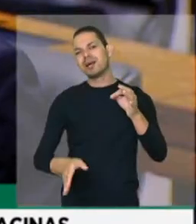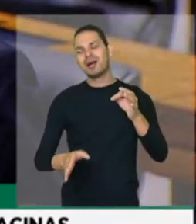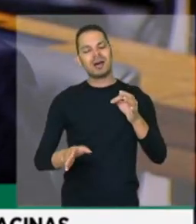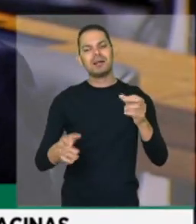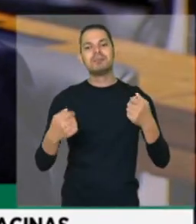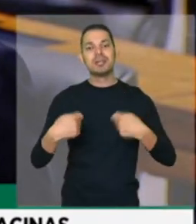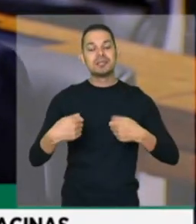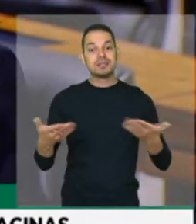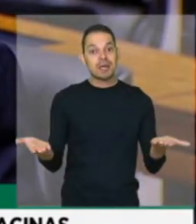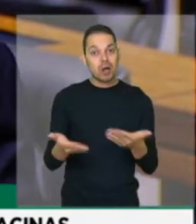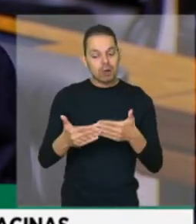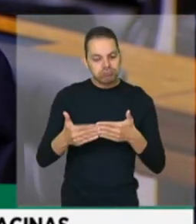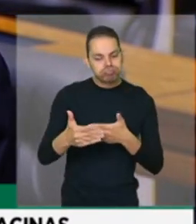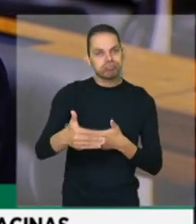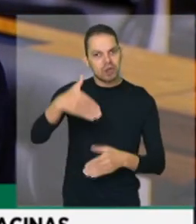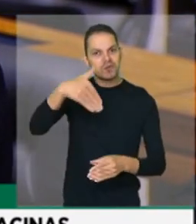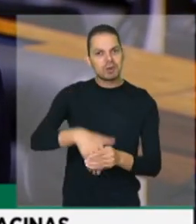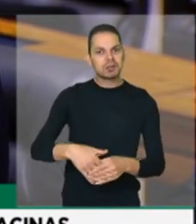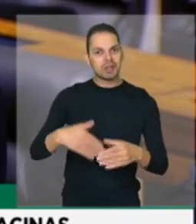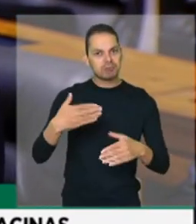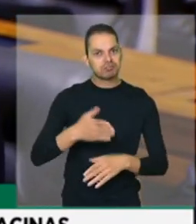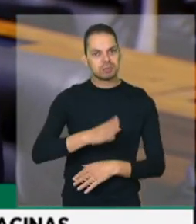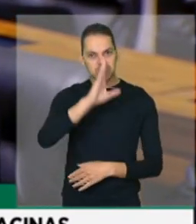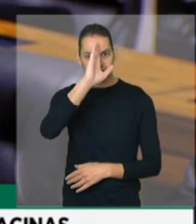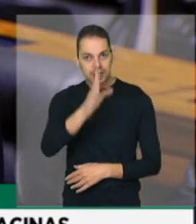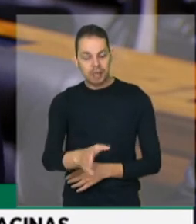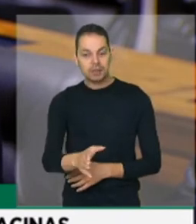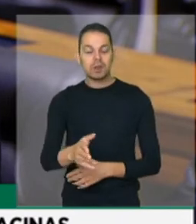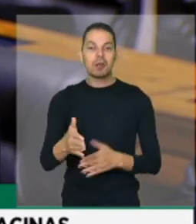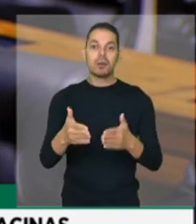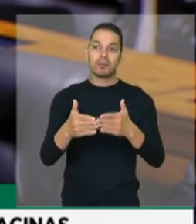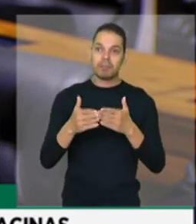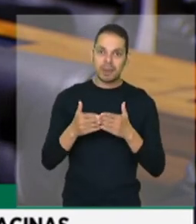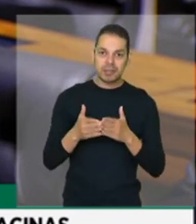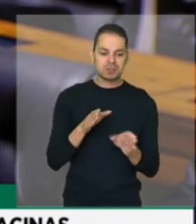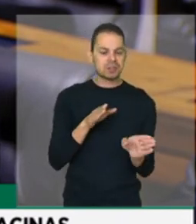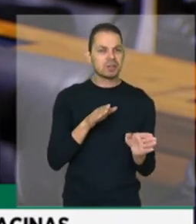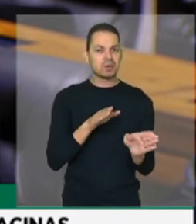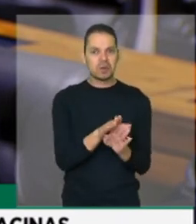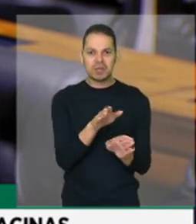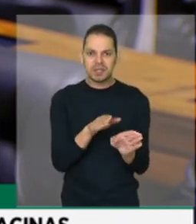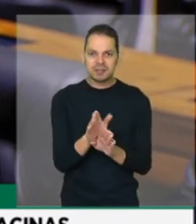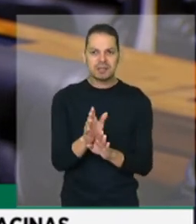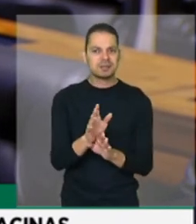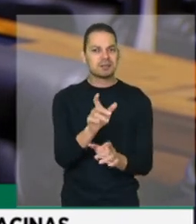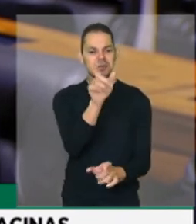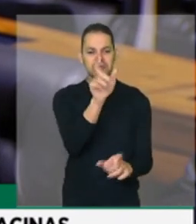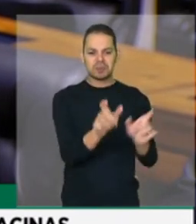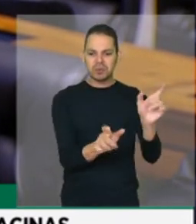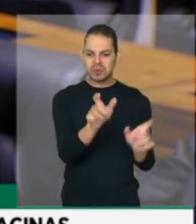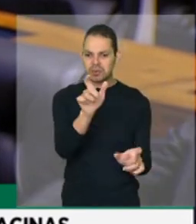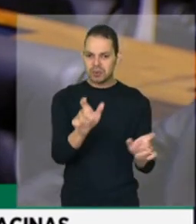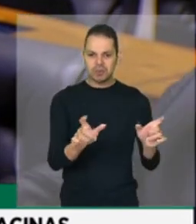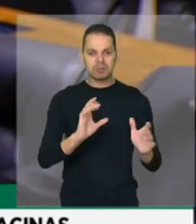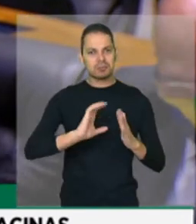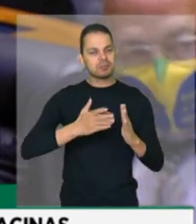O. PSL. [DEPUTADO]: O PSL E O BLOCO, O ASSUNTO FOI BASTANTE DEBATIDO, ESTÁ NA HORA DE ENFRENTAR A VOTAÇÃO, EU SOLICITO QUE NÓS POSSAMOS SER